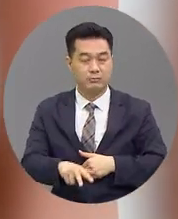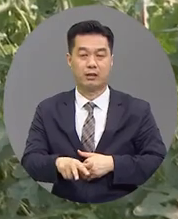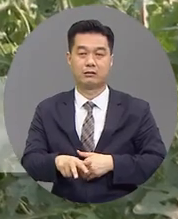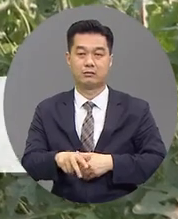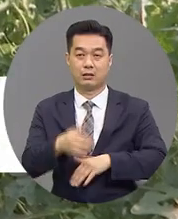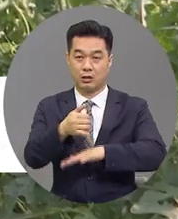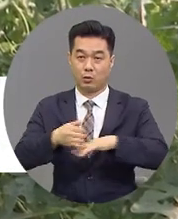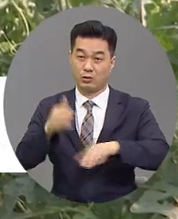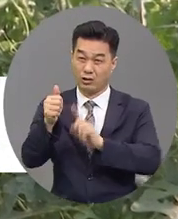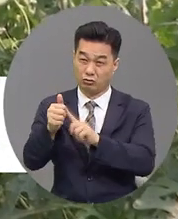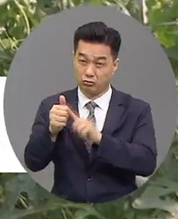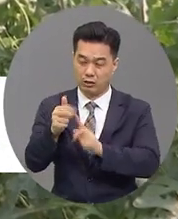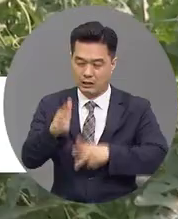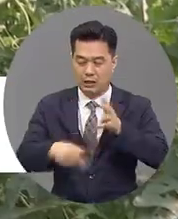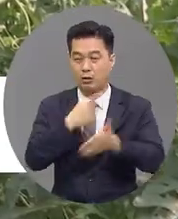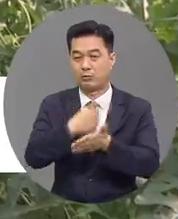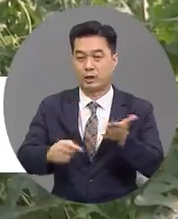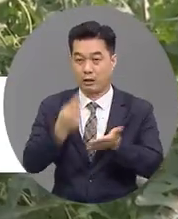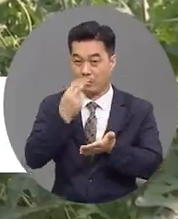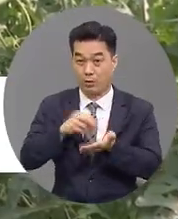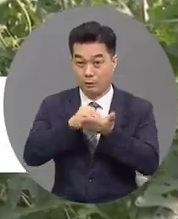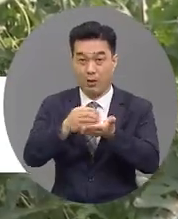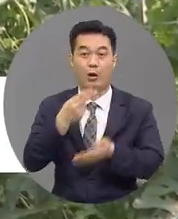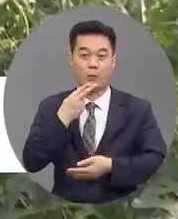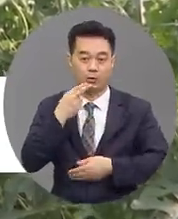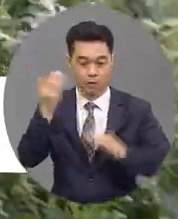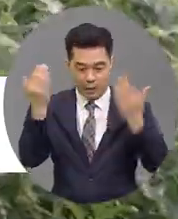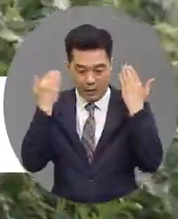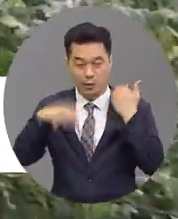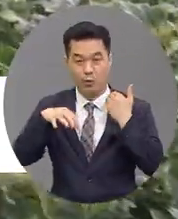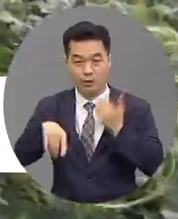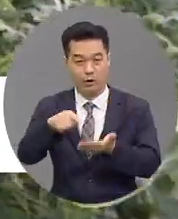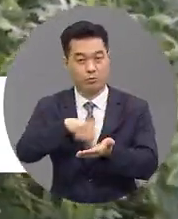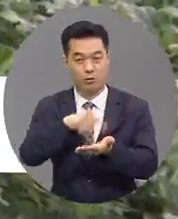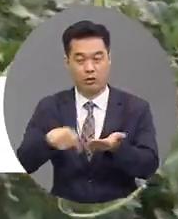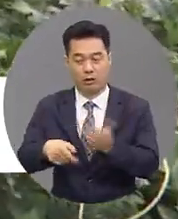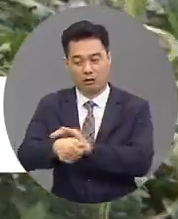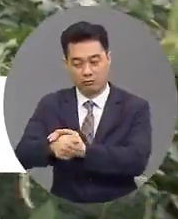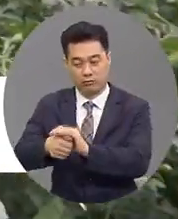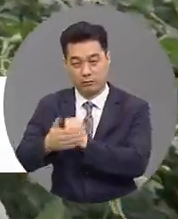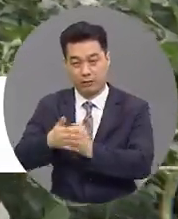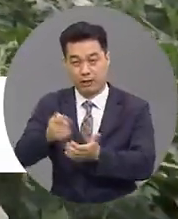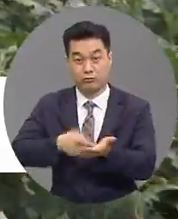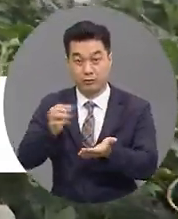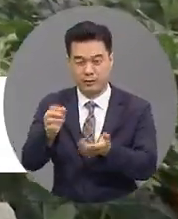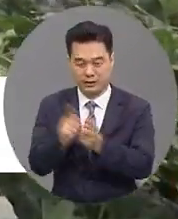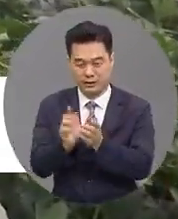받았습니다. 하지만 농장주가 산재 보험에 들지 않았고 학교 측도 보상에 소극적이어서